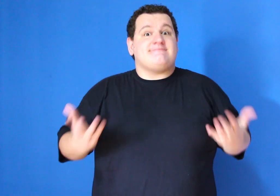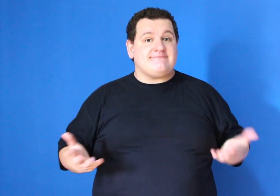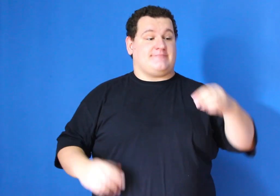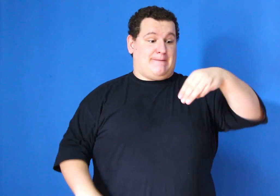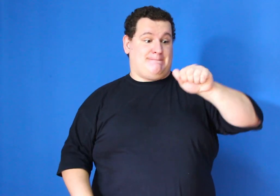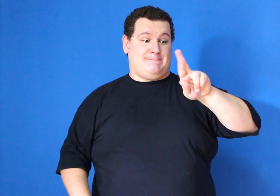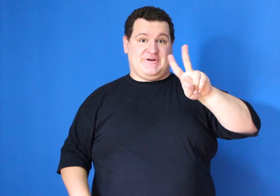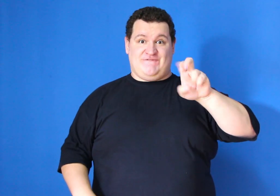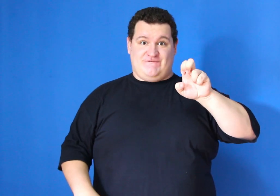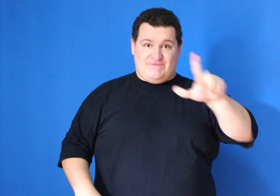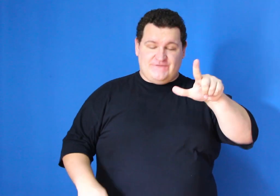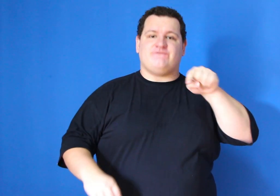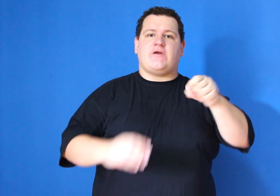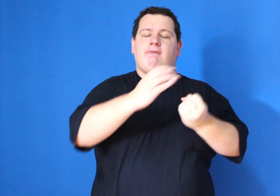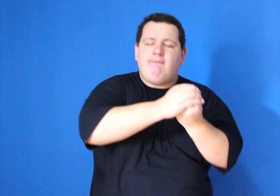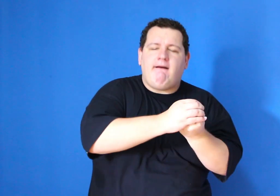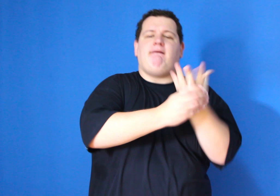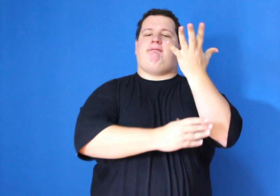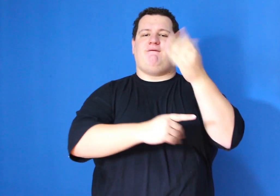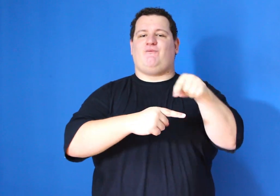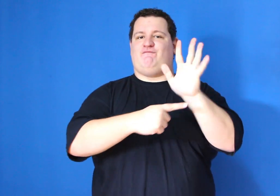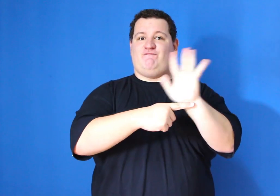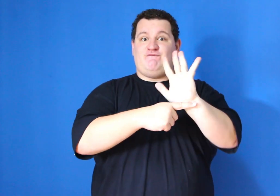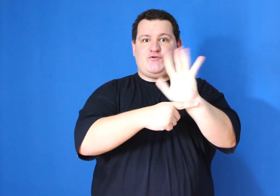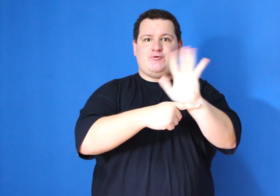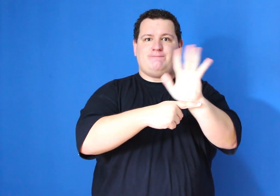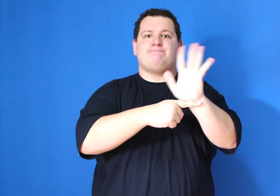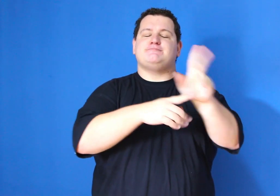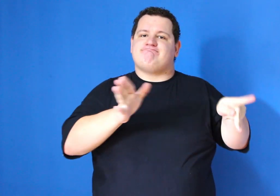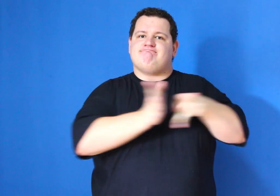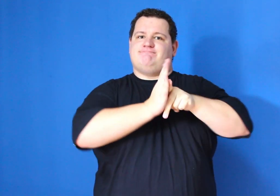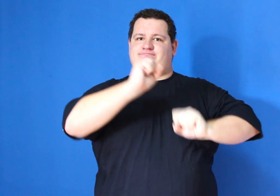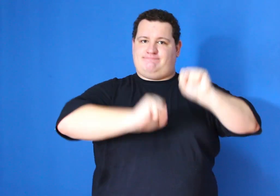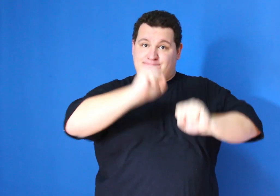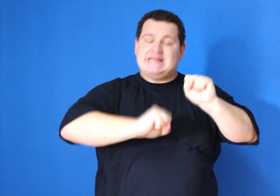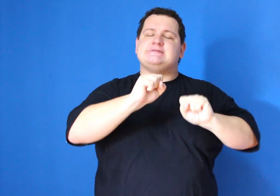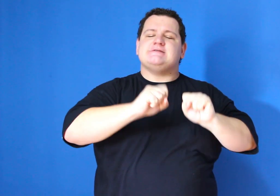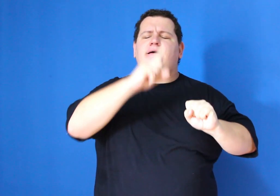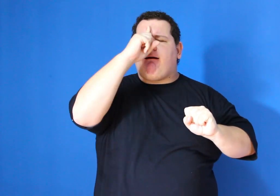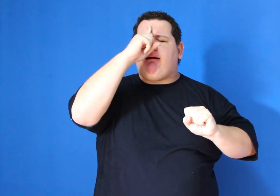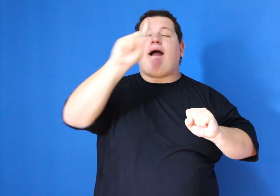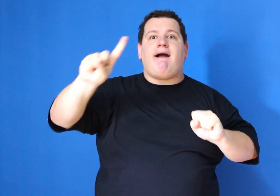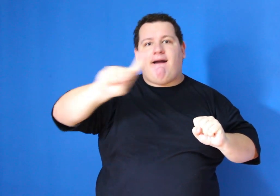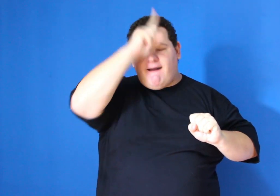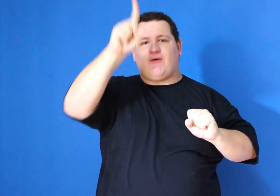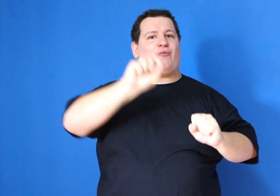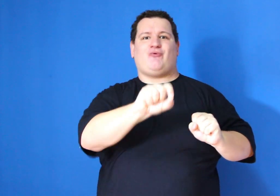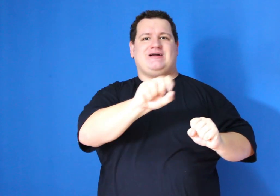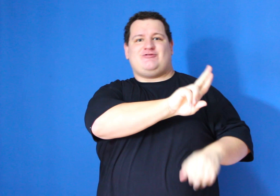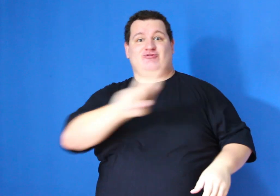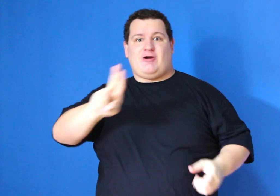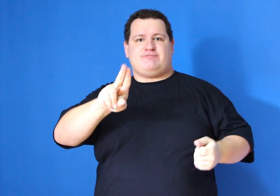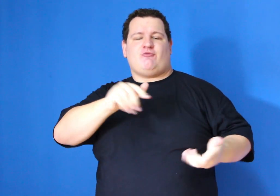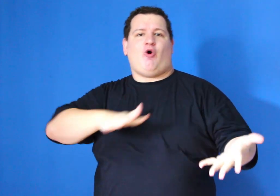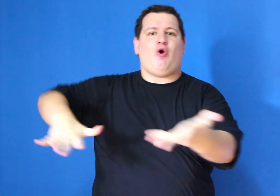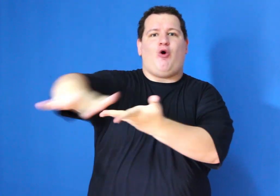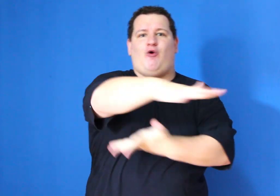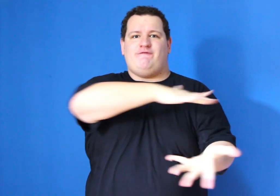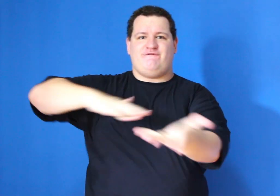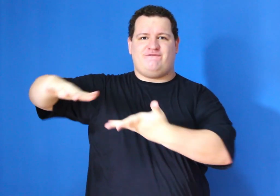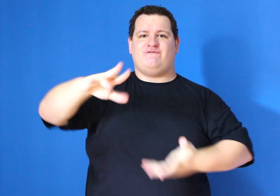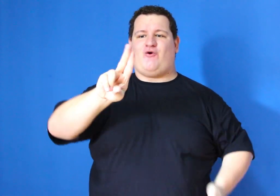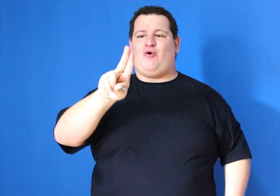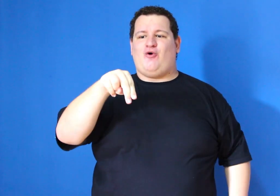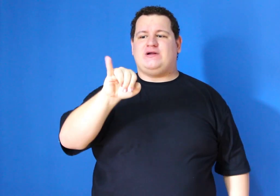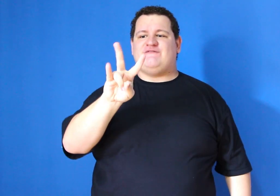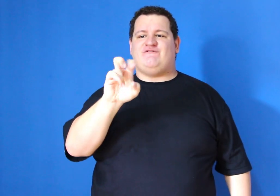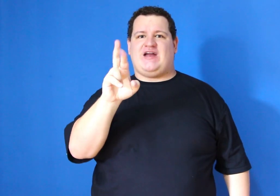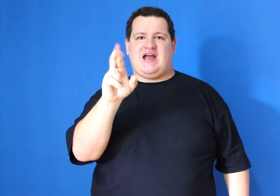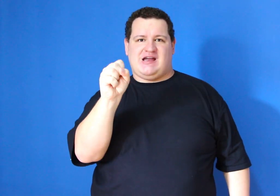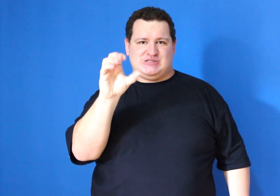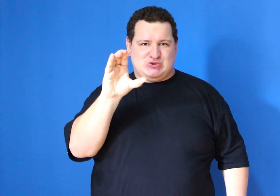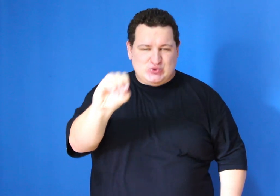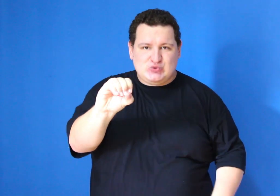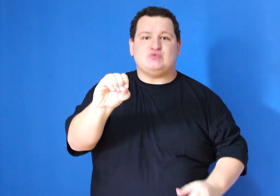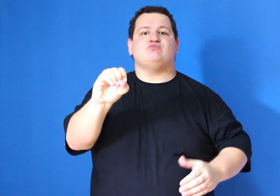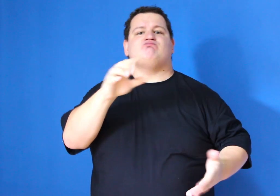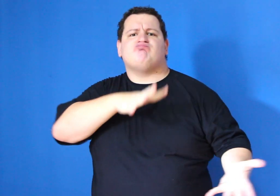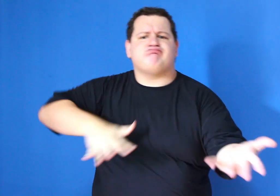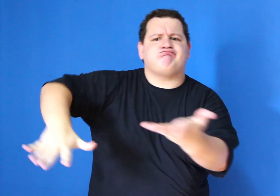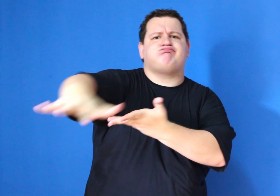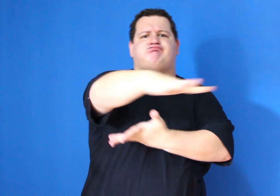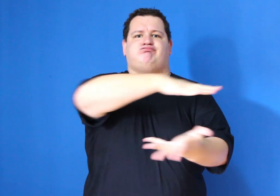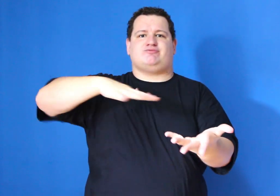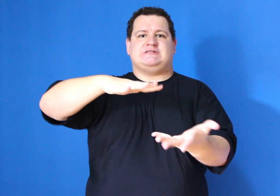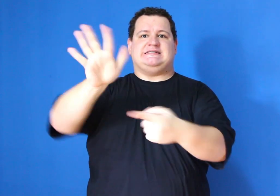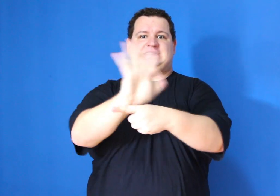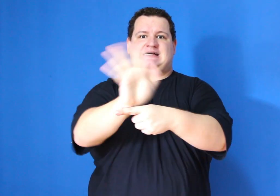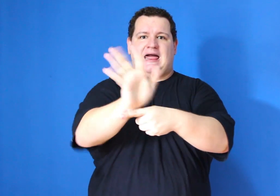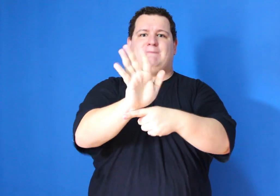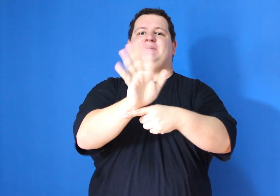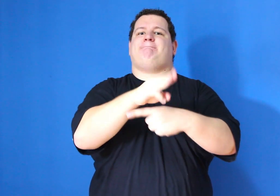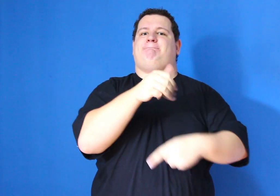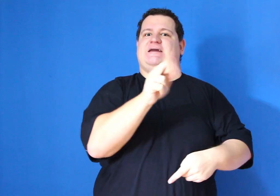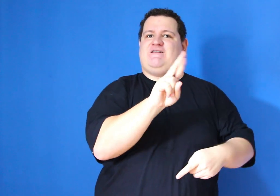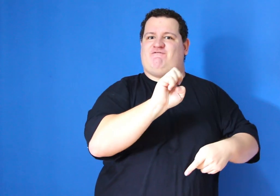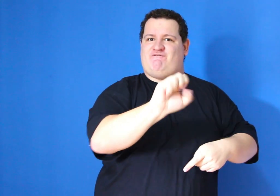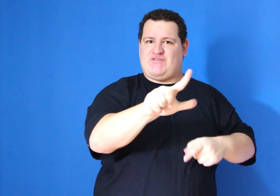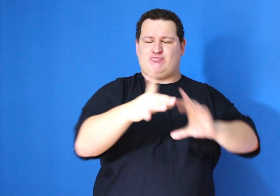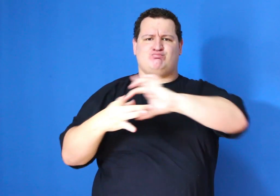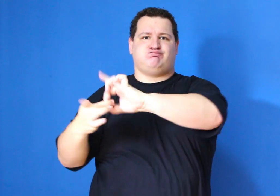Então, a Marvel se ampliou para o próprio estúdio de filmes e criou o Universo Cinematográfico Marvel,